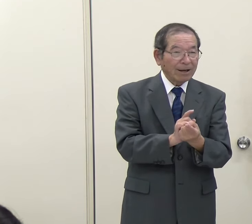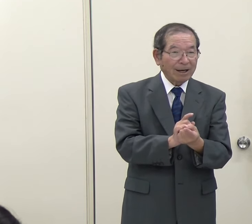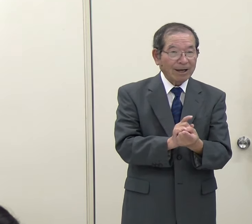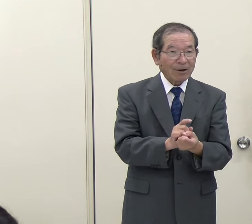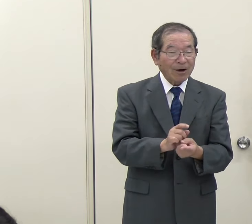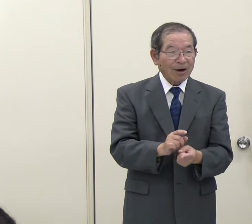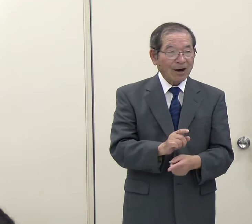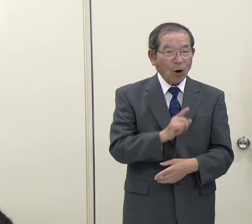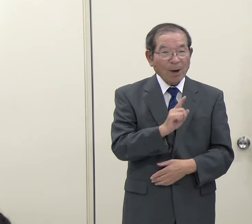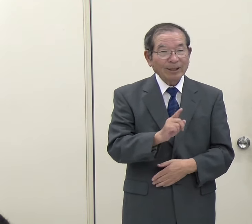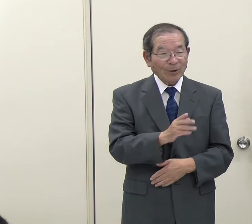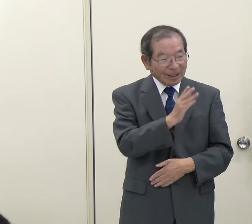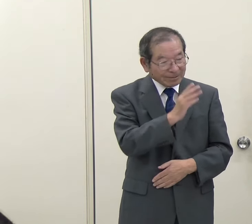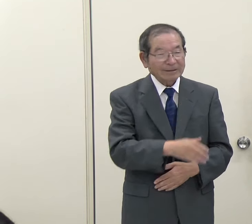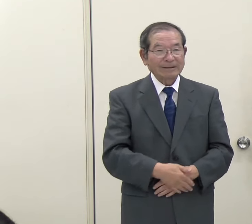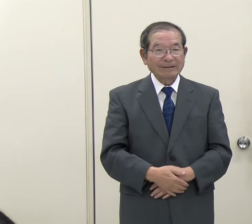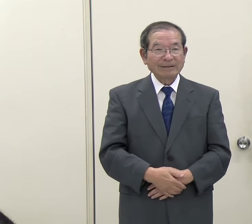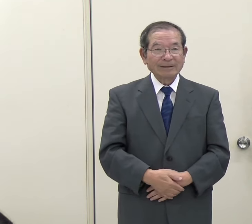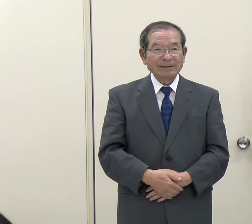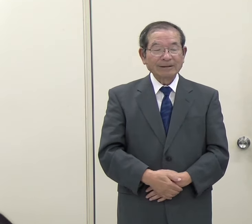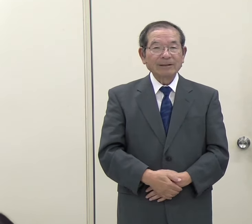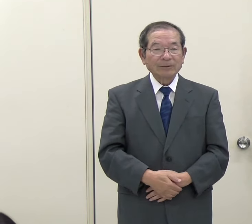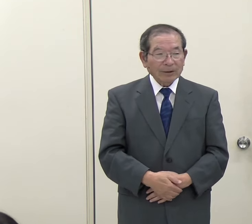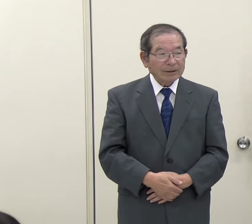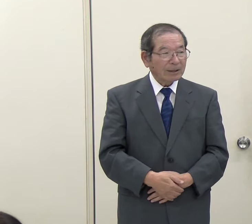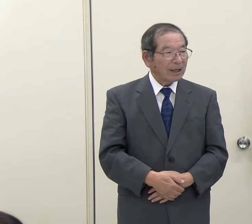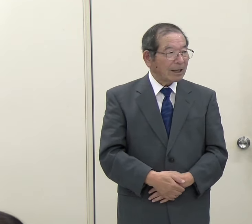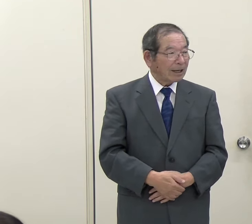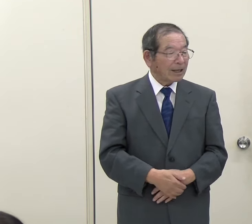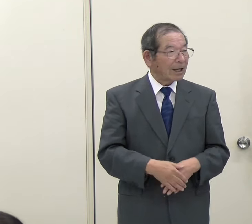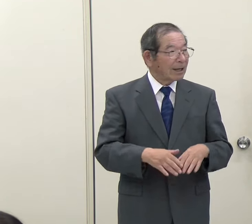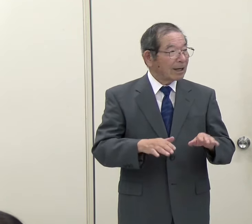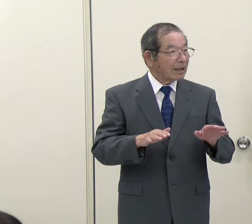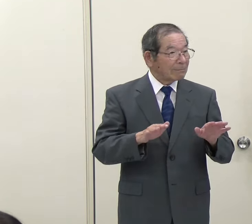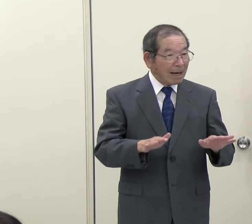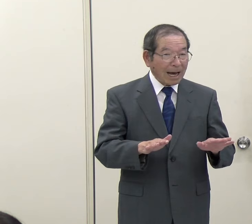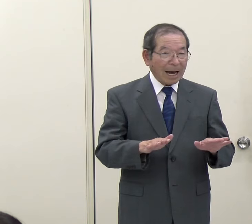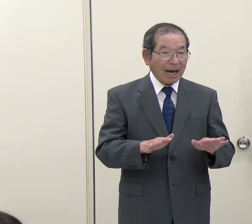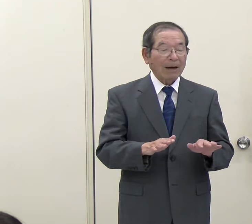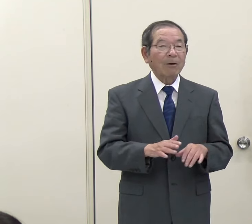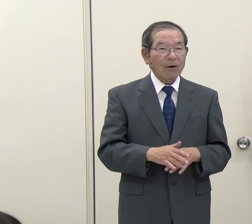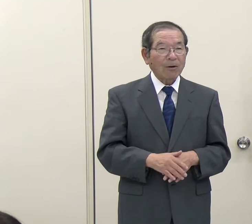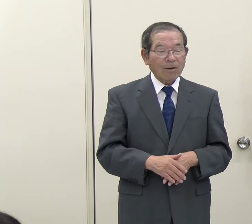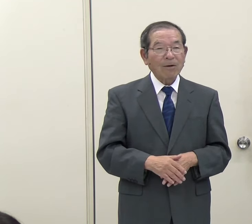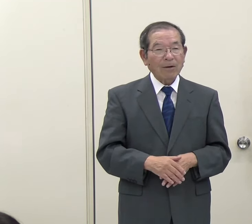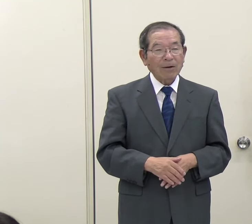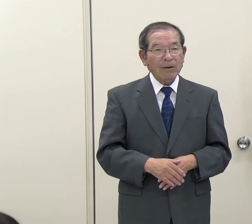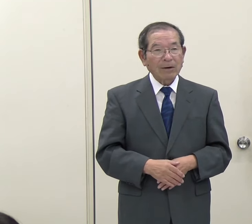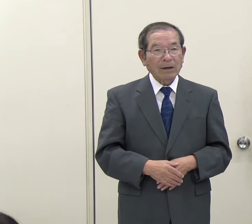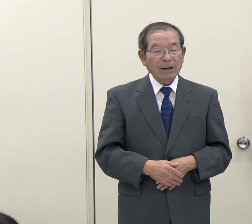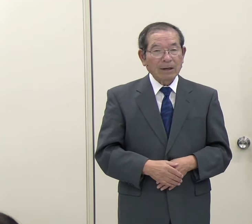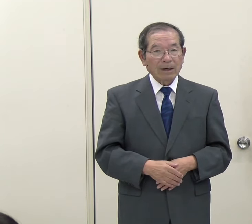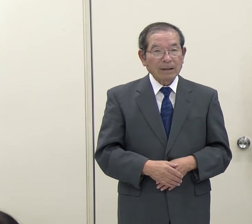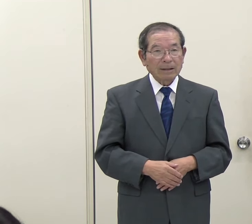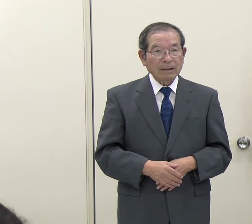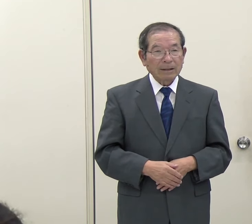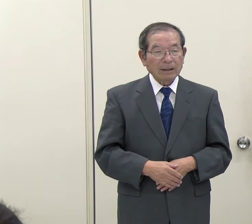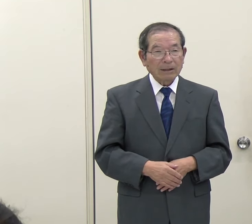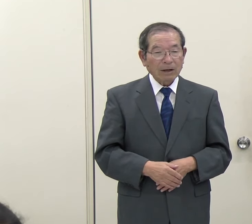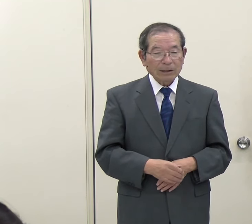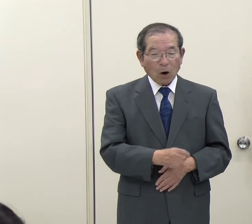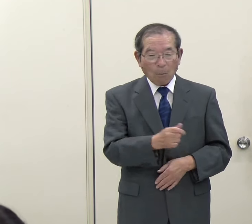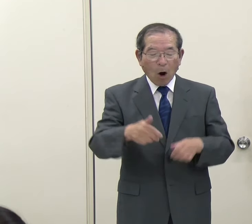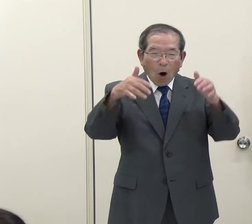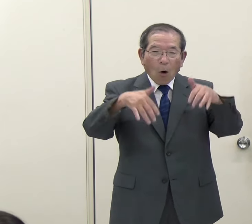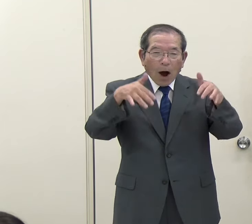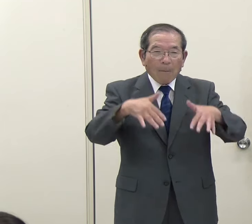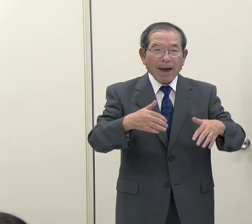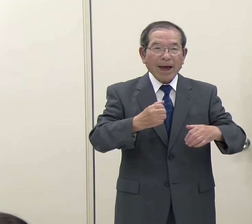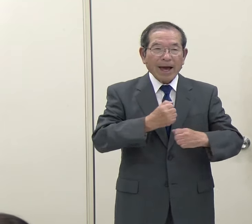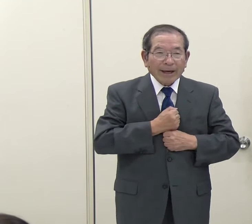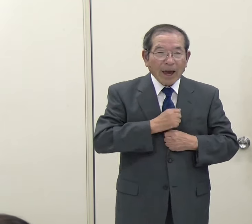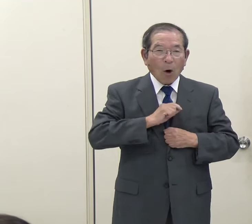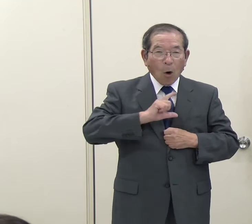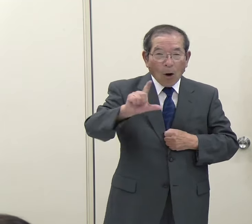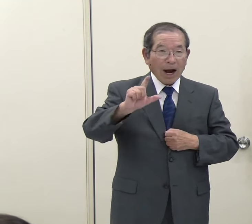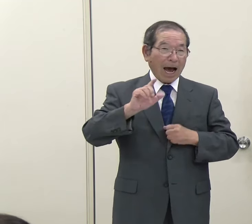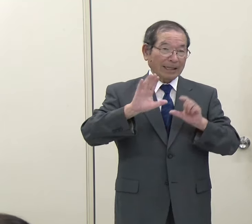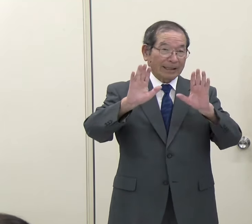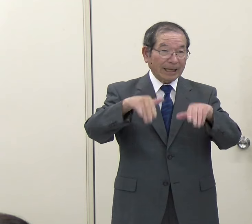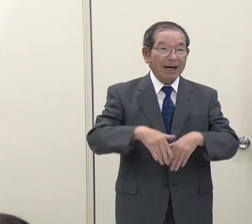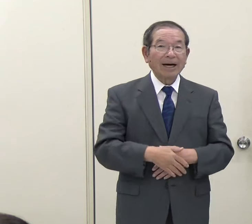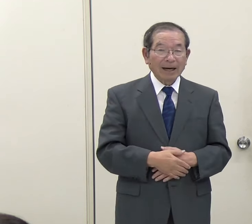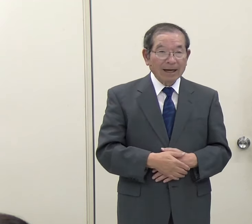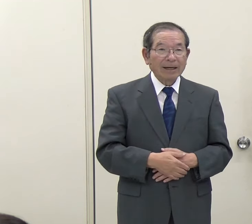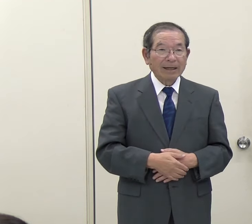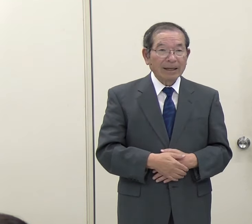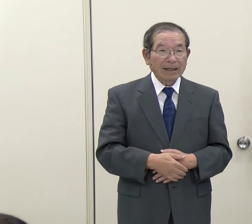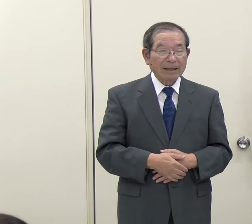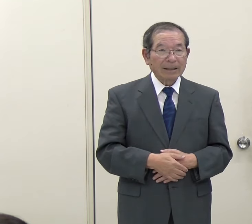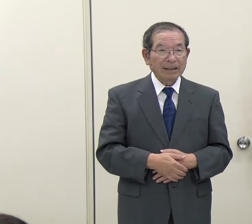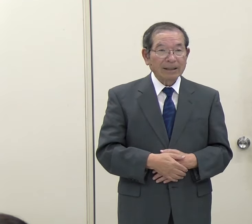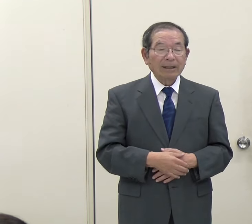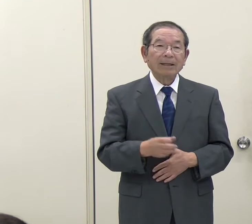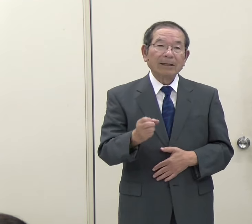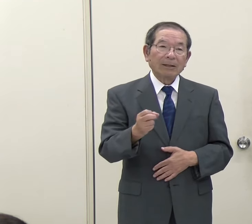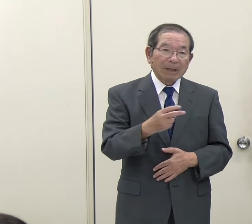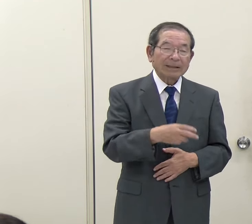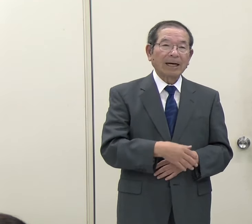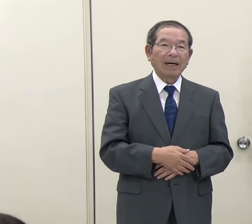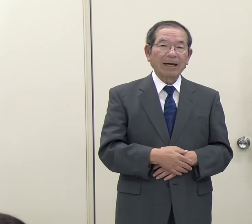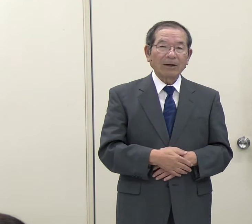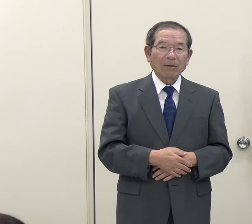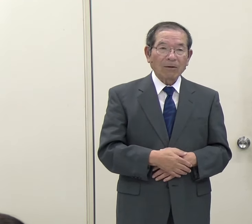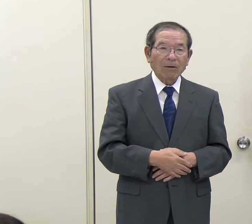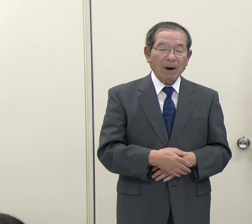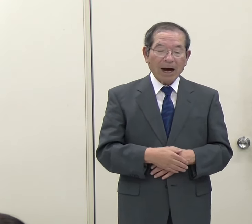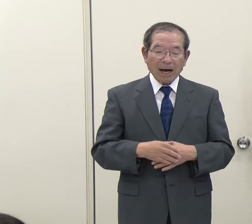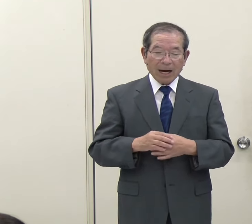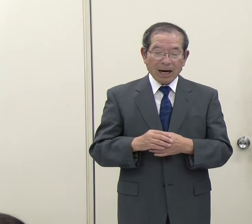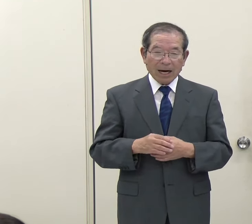（知事）大雨警報、土砂災害警戒情報が発表され、継続しています。